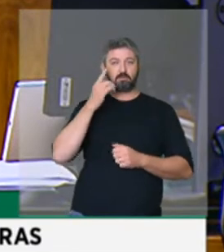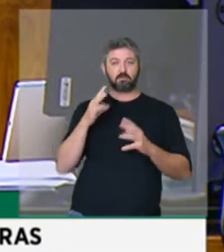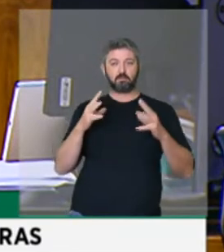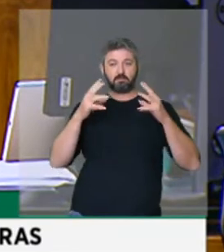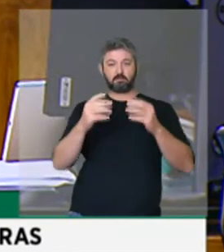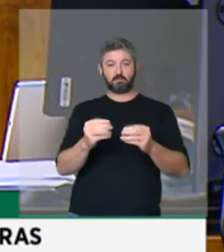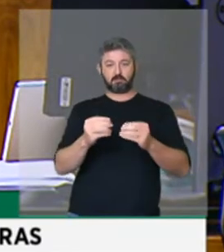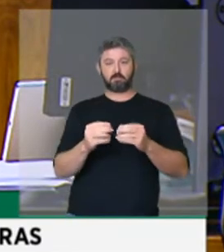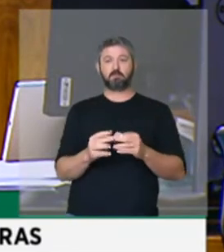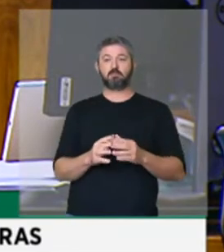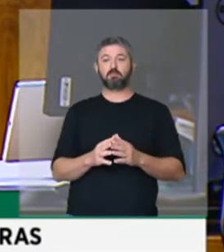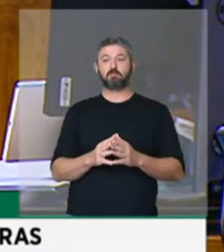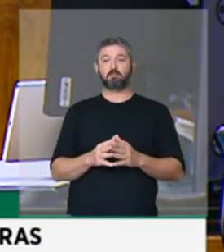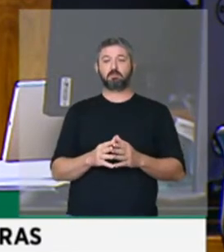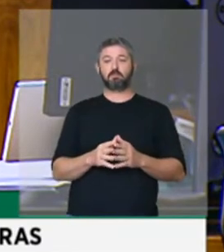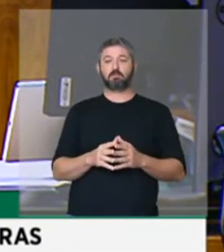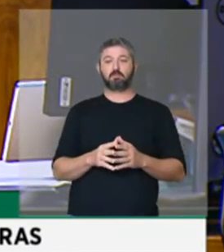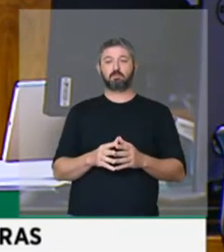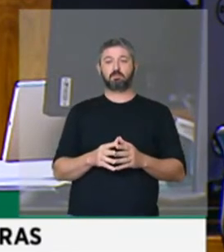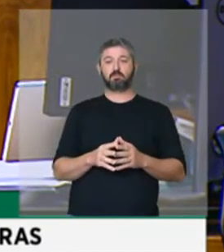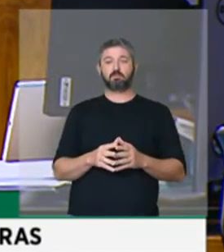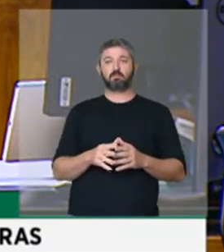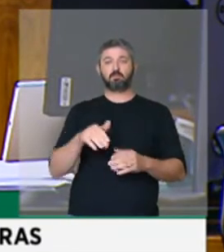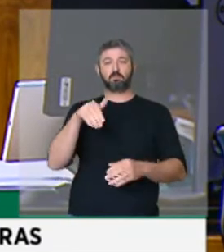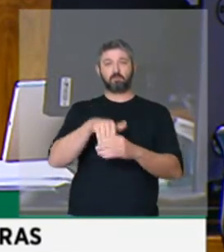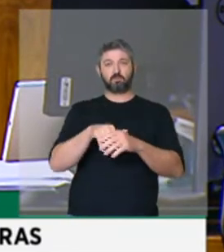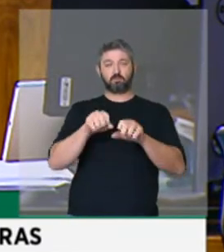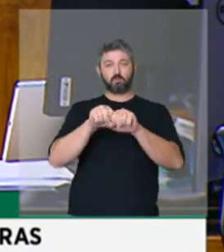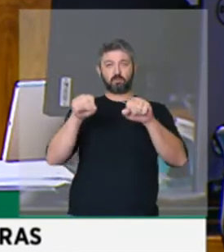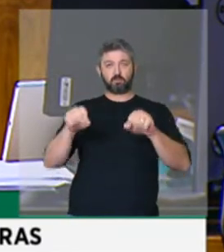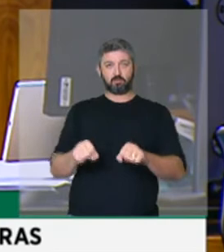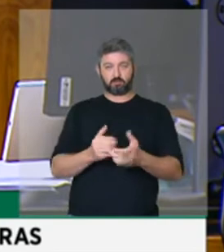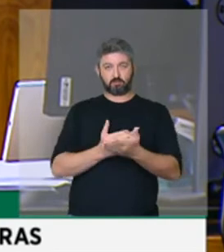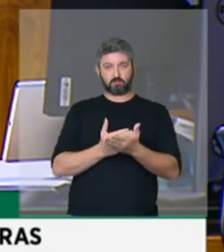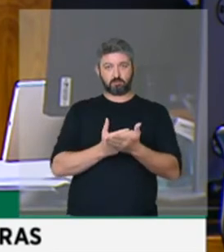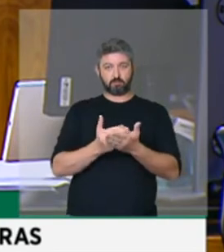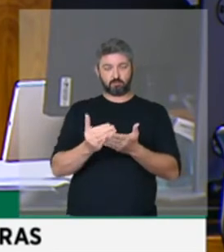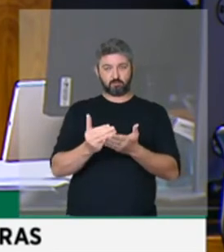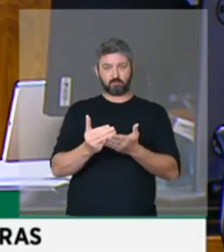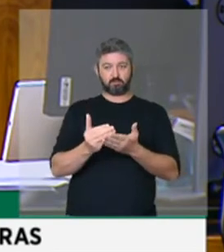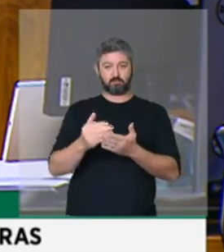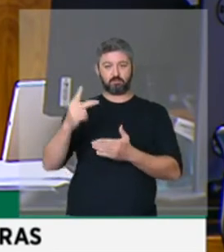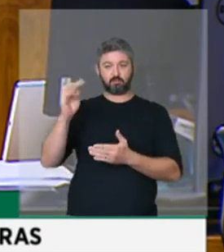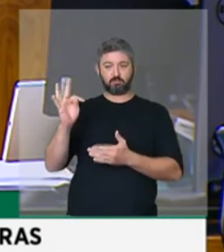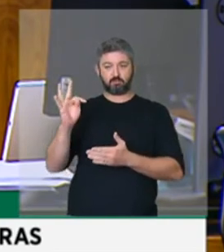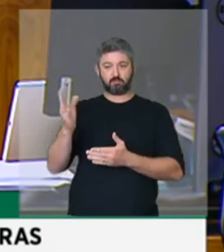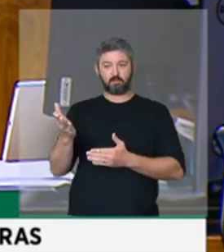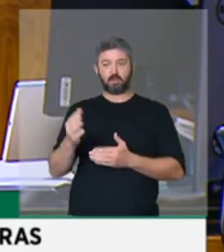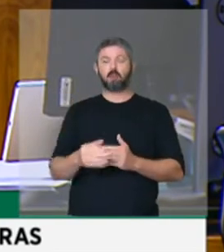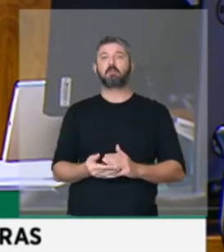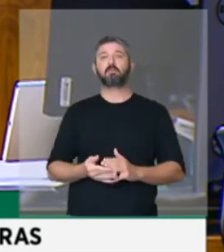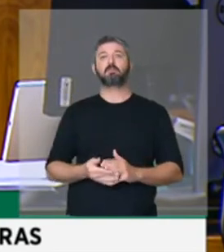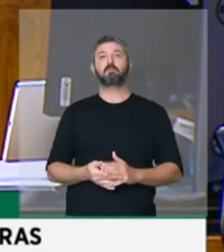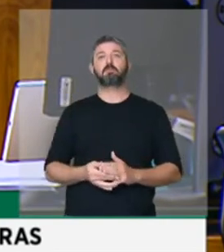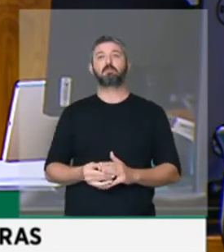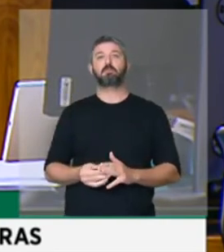[PRESIDENTE]: -- [PRESIDENTE]: ORIENTAÇÃO DE BANCADA, COMO ORIENTA O PSL? [DEPUTADO]: O PSL ORIENTA SIM, PRESIDENTE. [PRESIDENTE]: A PRESIDÊNCIA SOLICITA AS